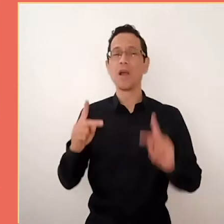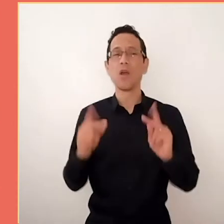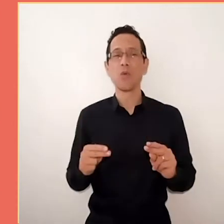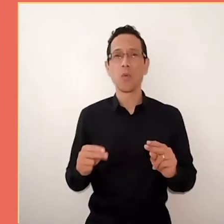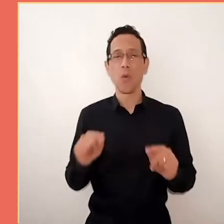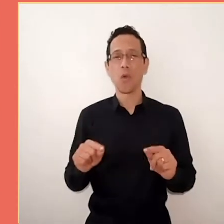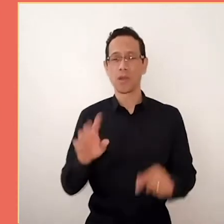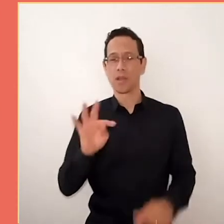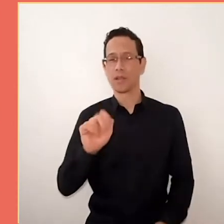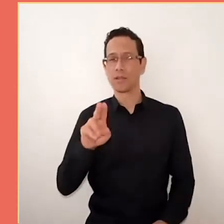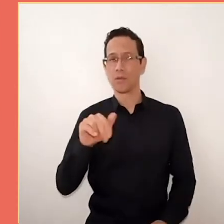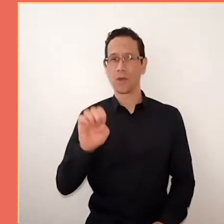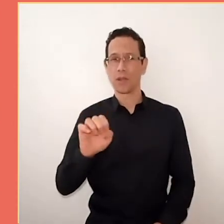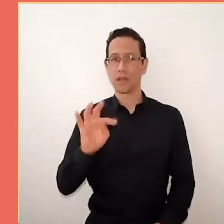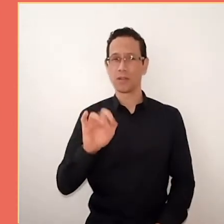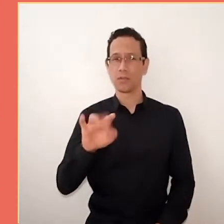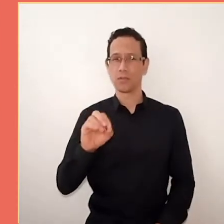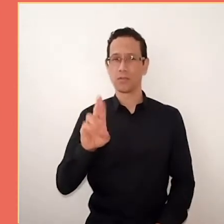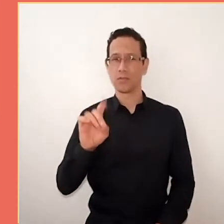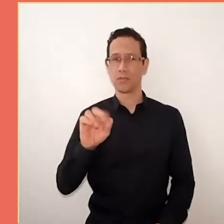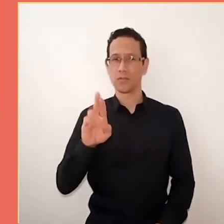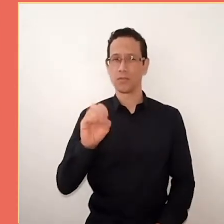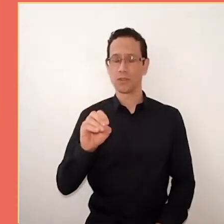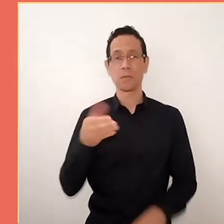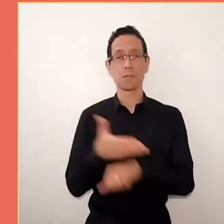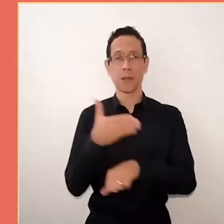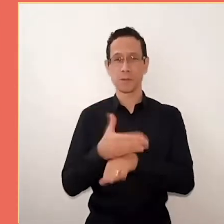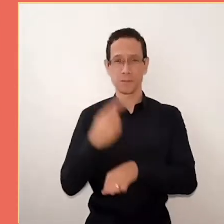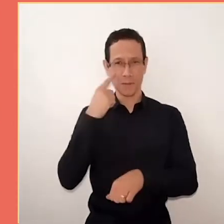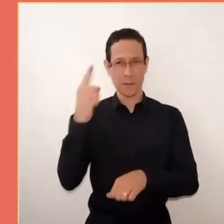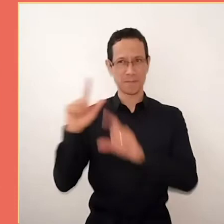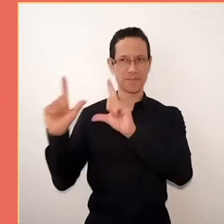Glaucio Ramos, Rodrigo Ciríaco, que participaram da mesa anterior,